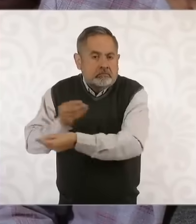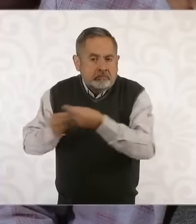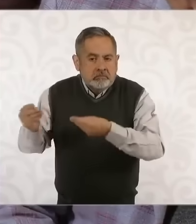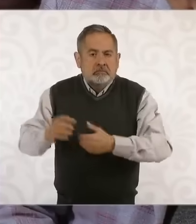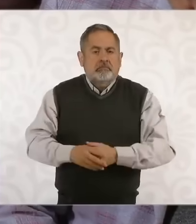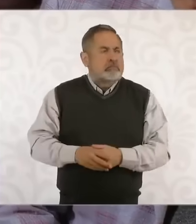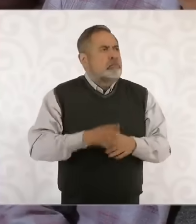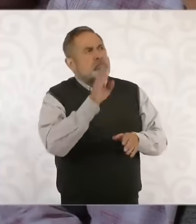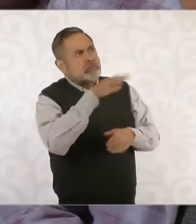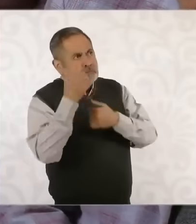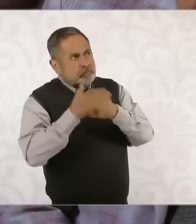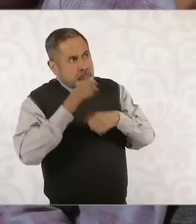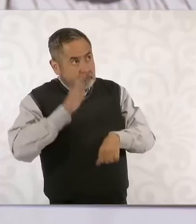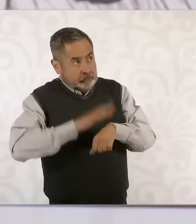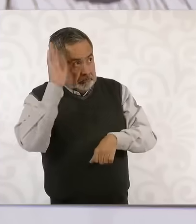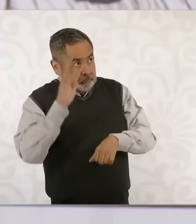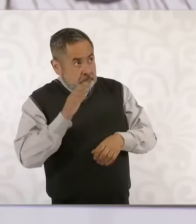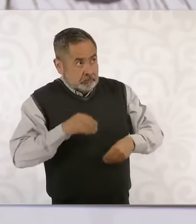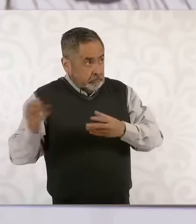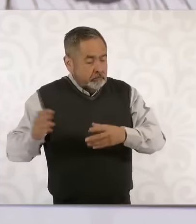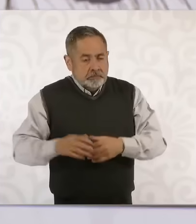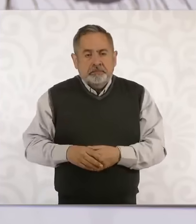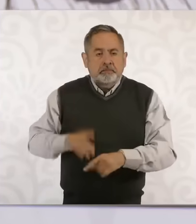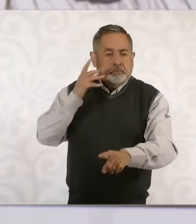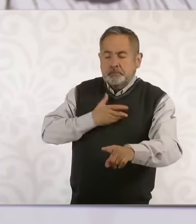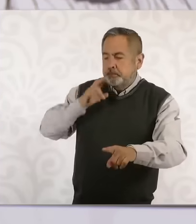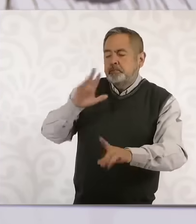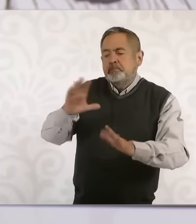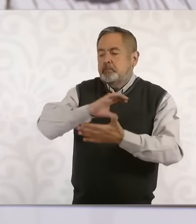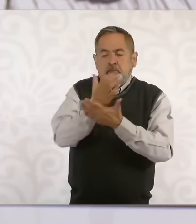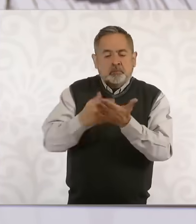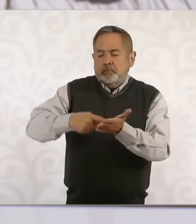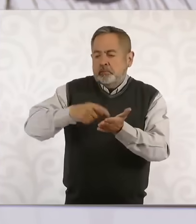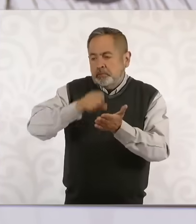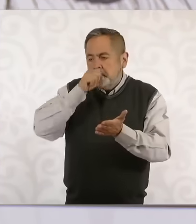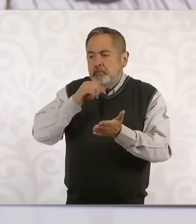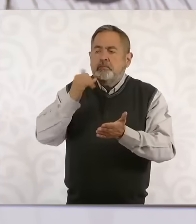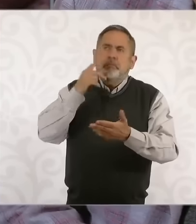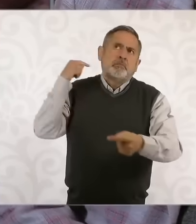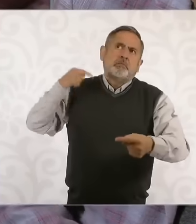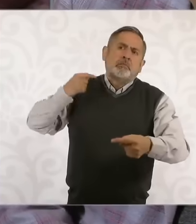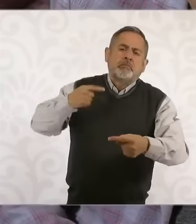del contrato y también la ayuda que se ha venido dando históricamente. Okay. Ayer el presidente